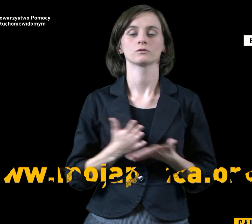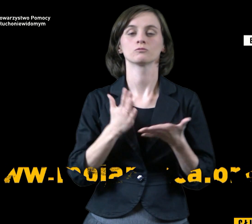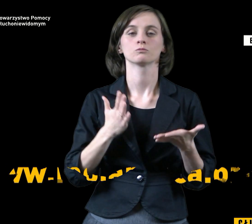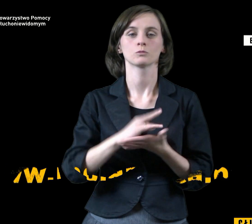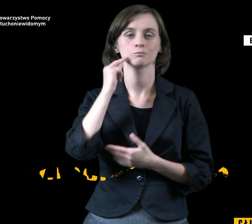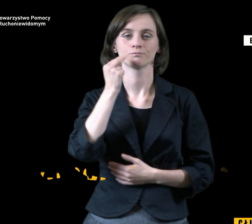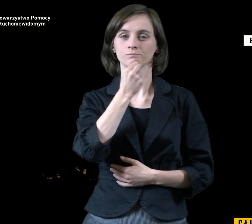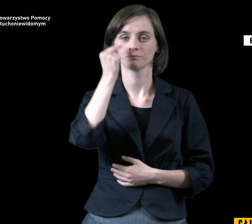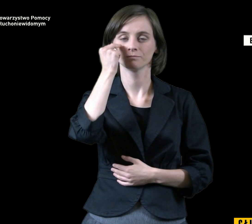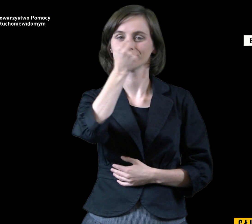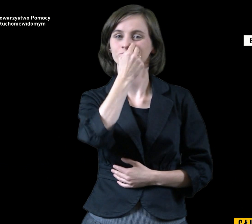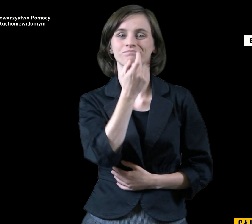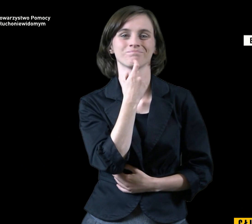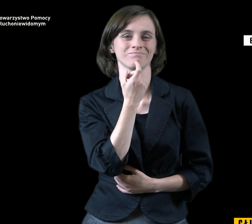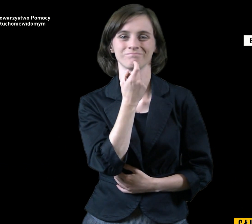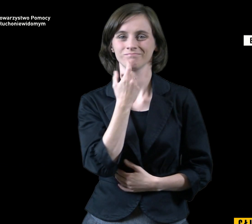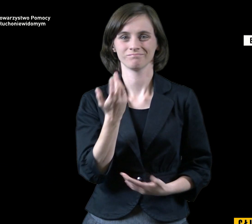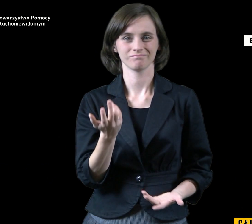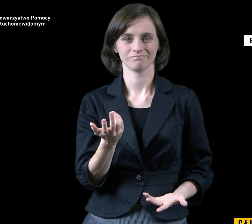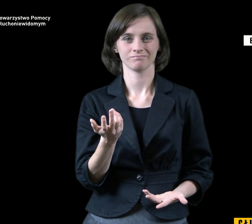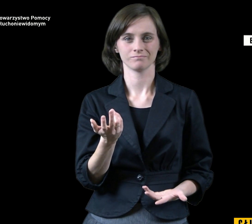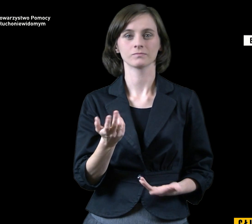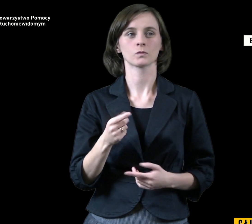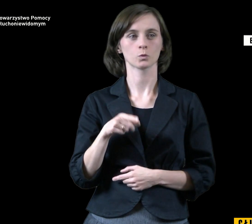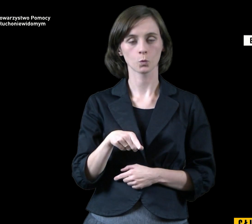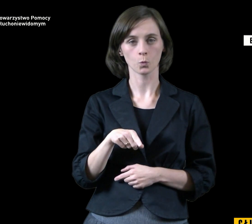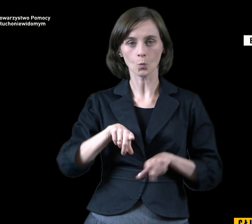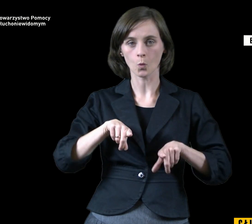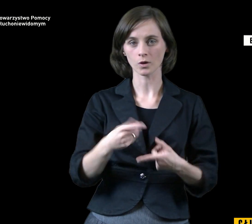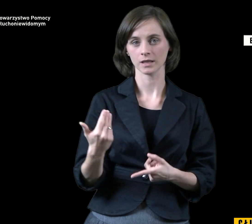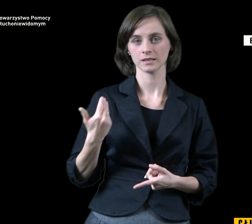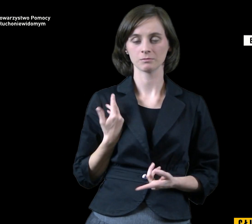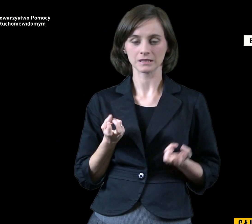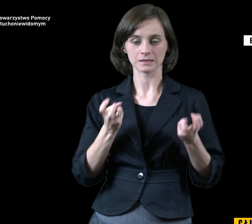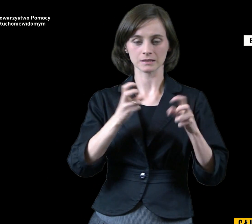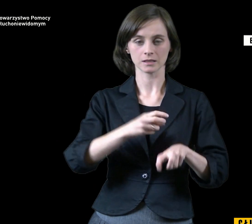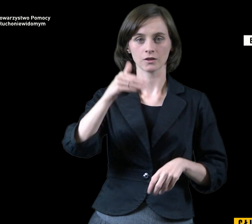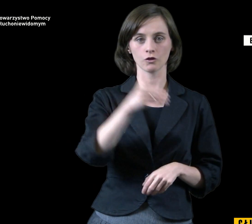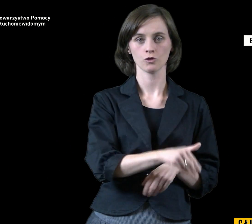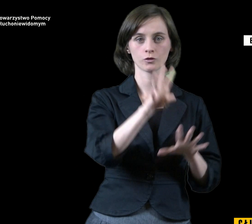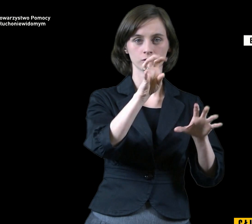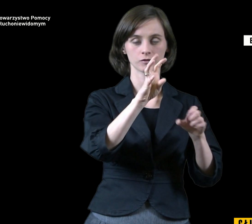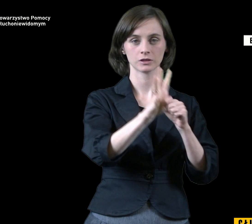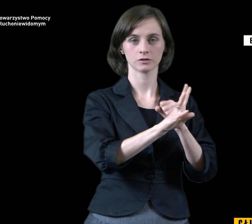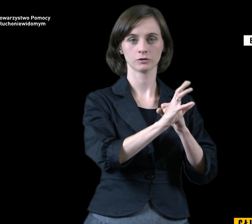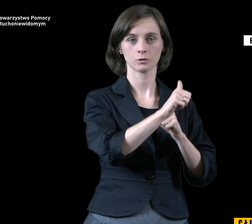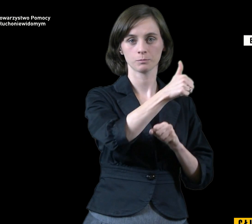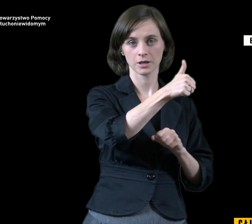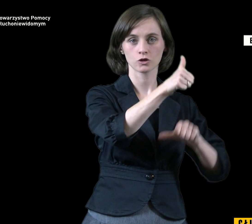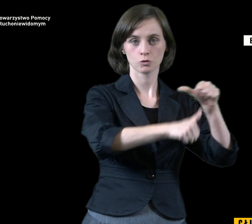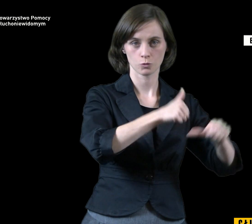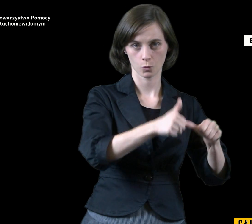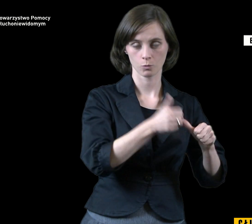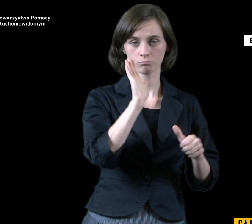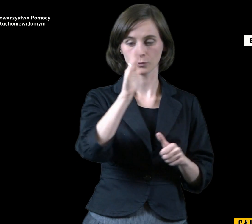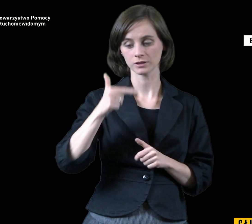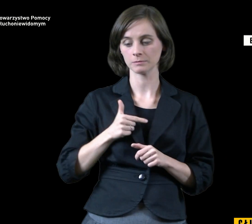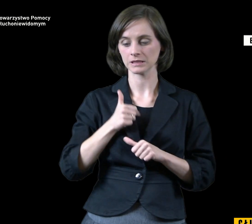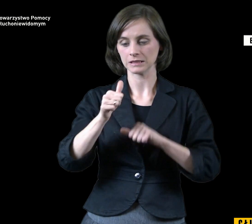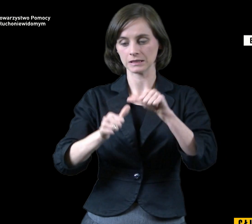Towarzystwo Pomocy Głuchoniewidomym powstało w 1991 roku,